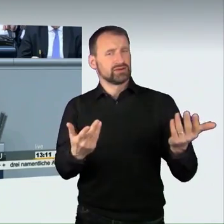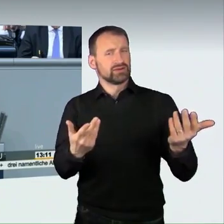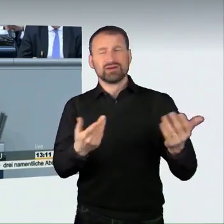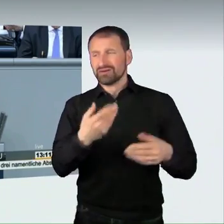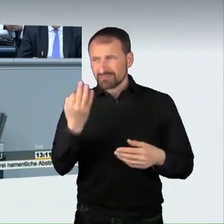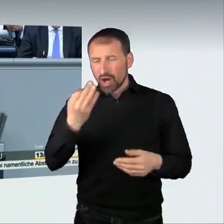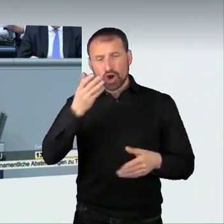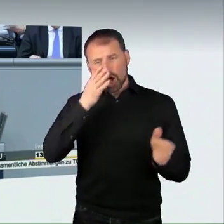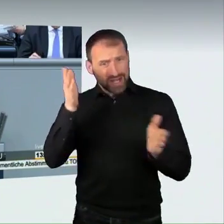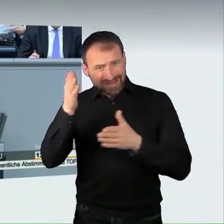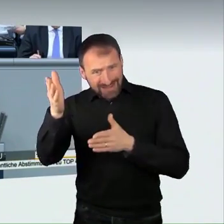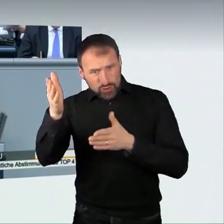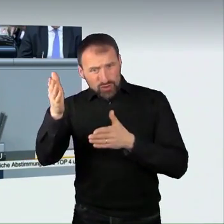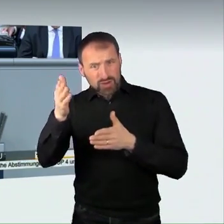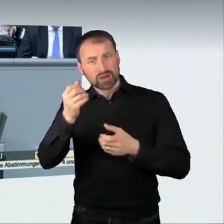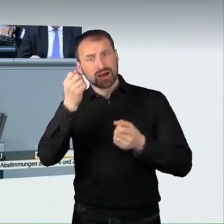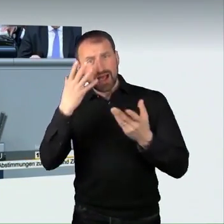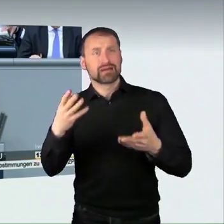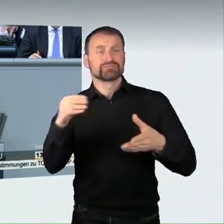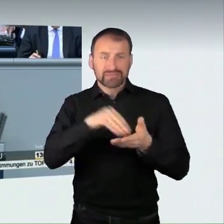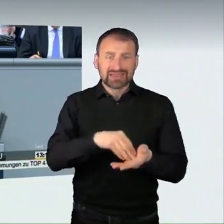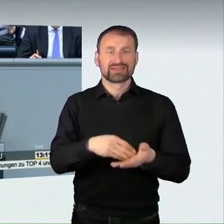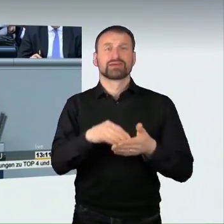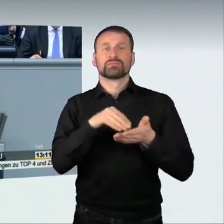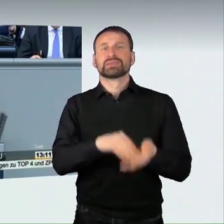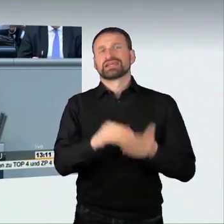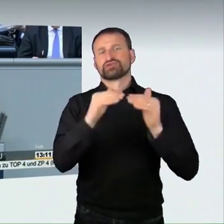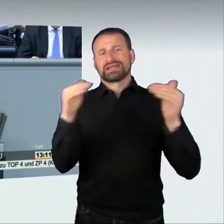sondern Sie sorgen auch dafür, dass es am Ende des Tages kein Badewasser mehr gibt.